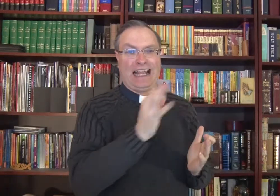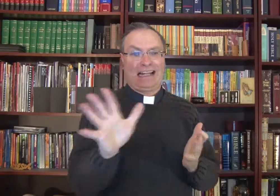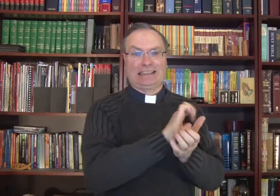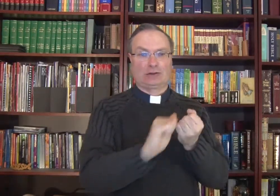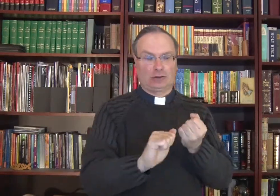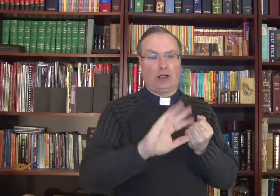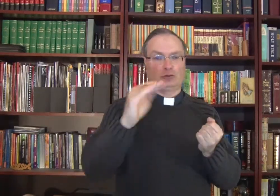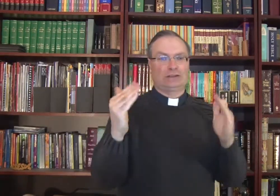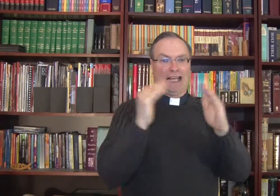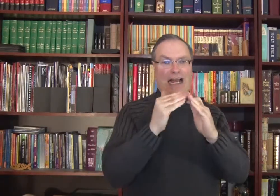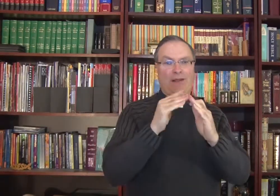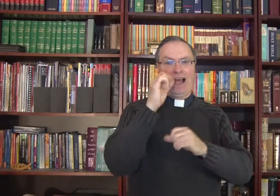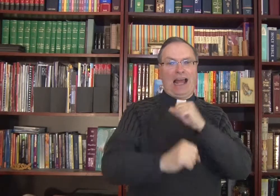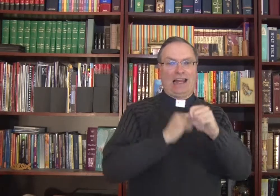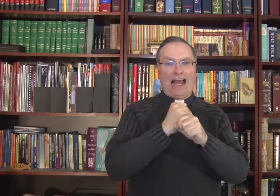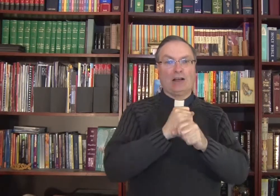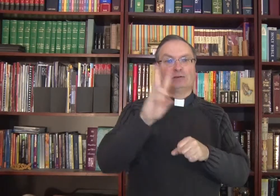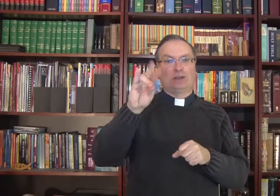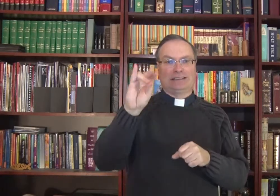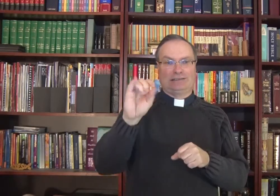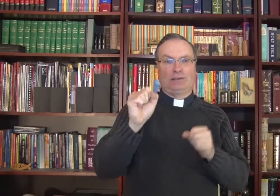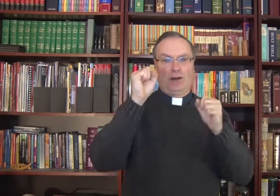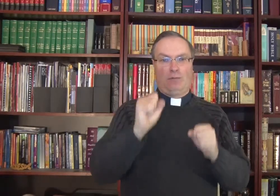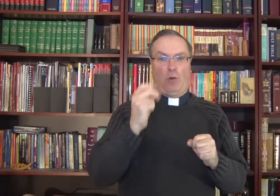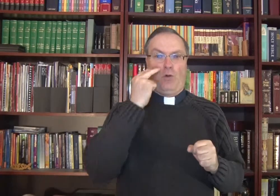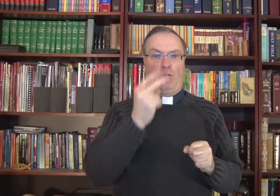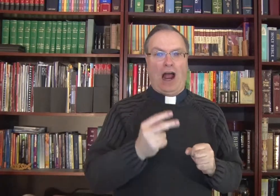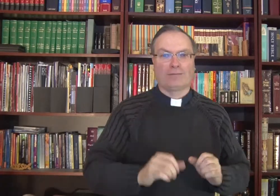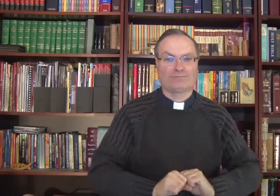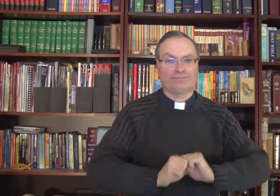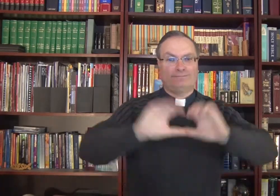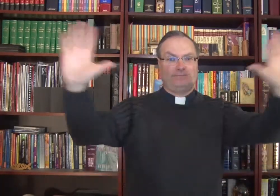et la destruction de Jérusalem en l’an 70. On peut le voir.